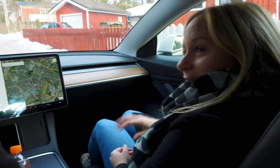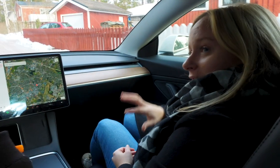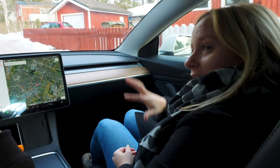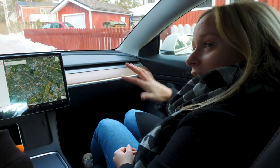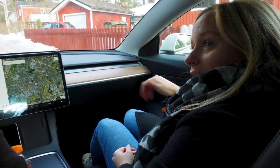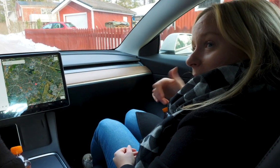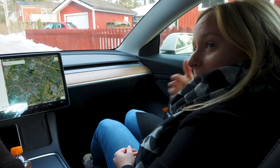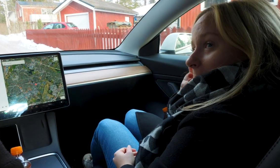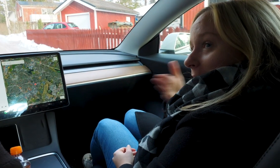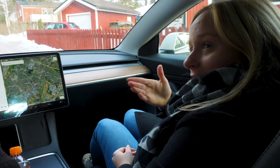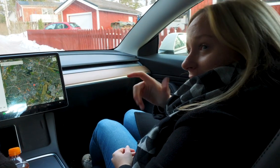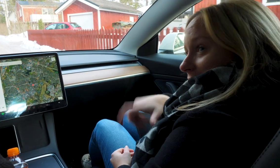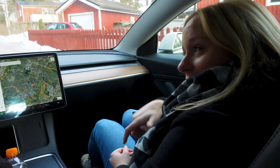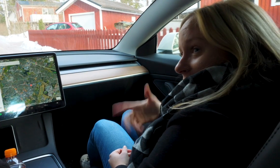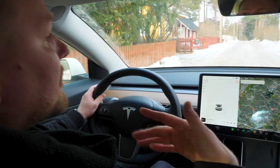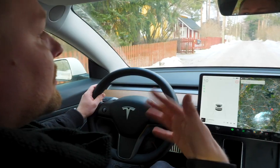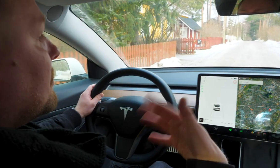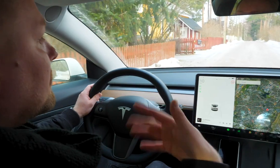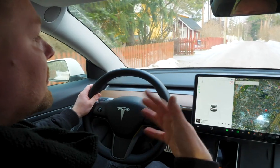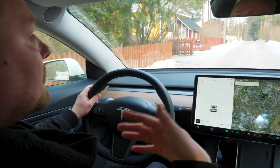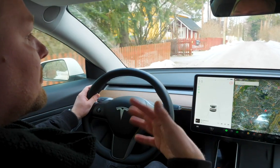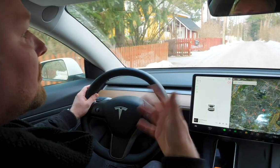Kaikki hyvin? Töitä, töitä...